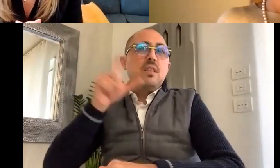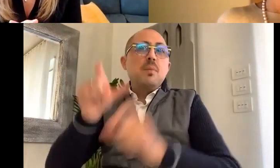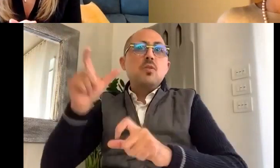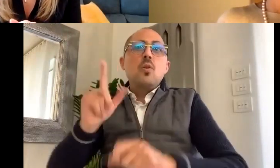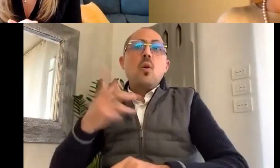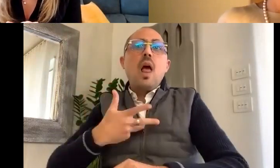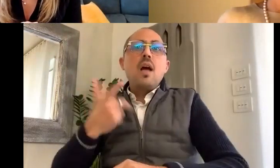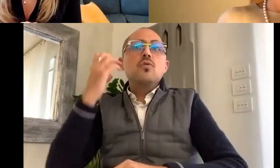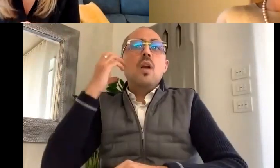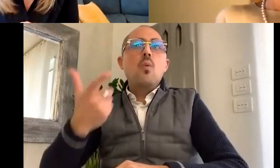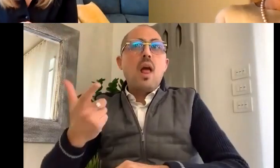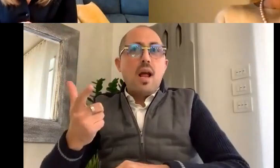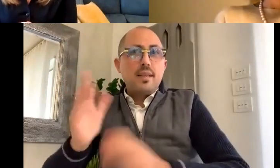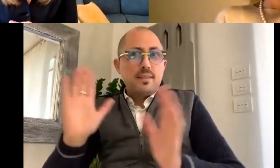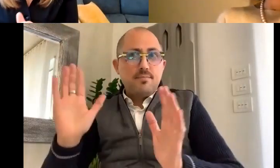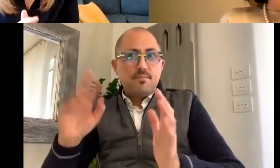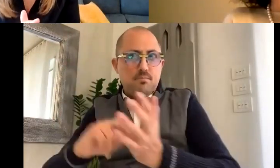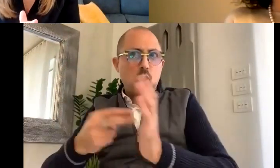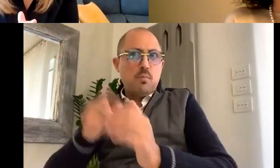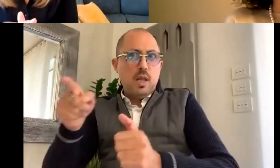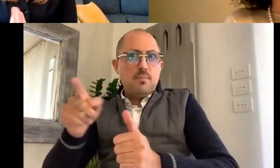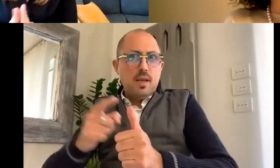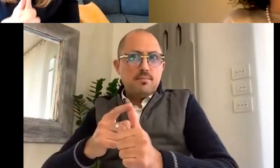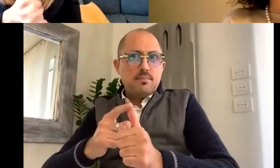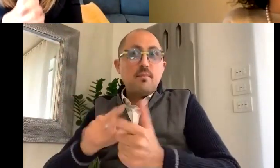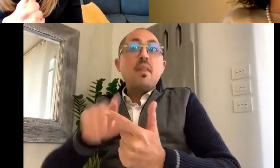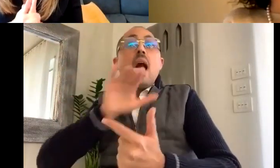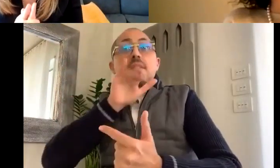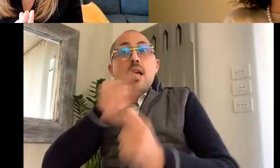dovrebbe farsi carico delle persone anziane che non hanno i cellulari